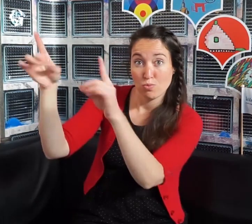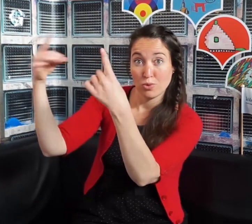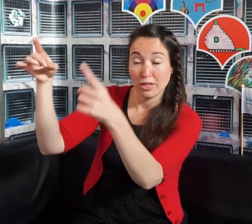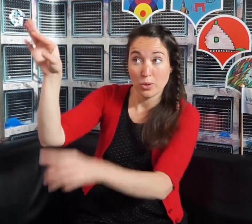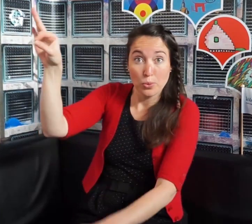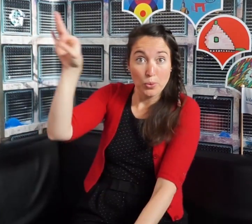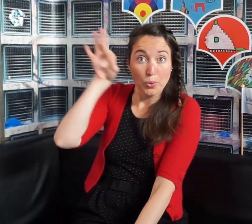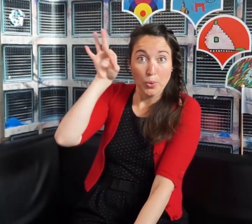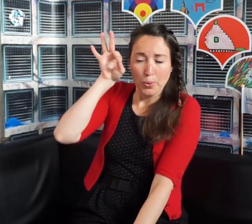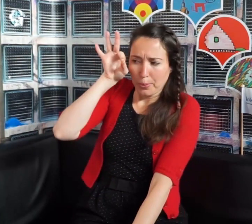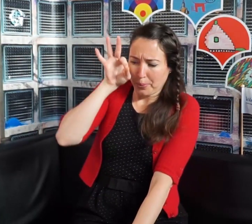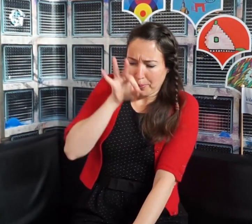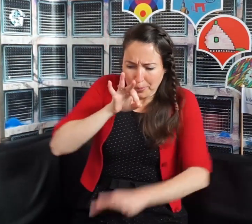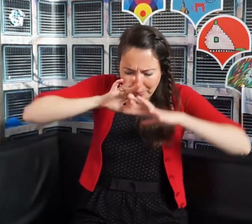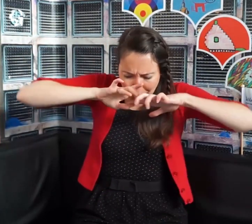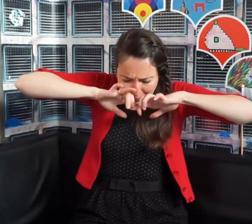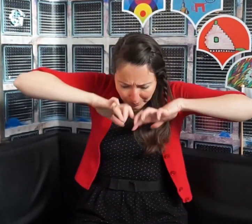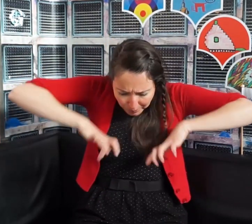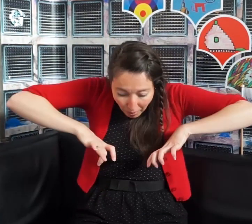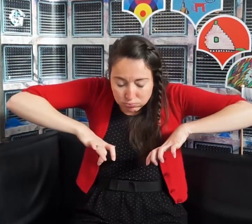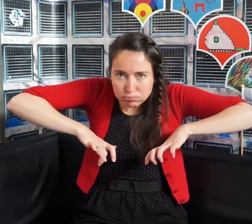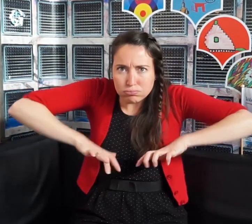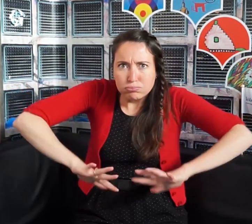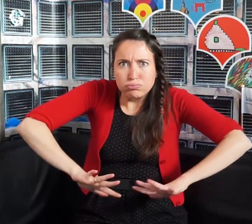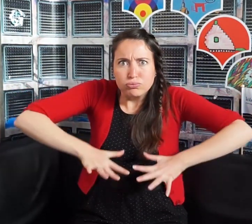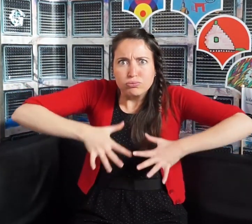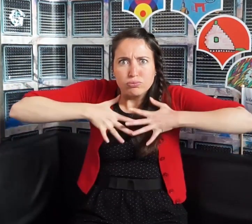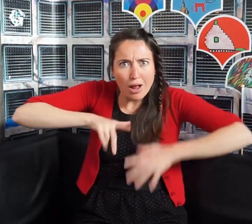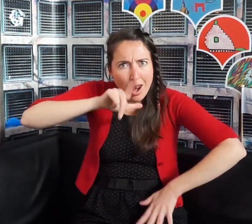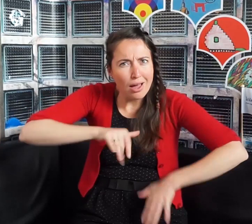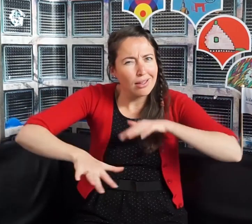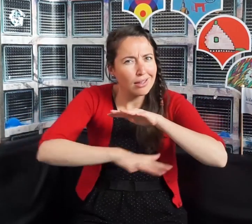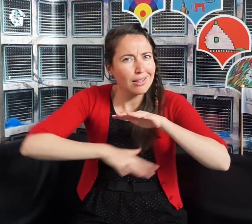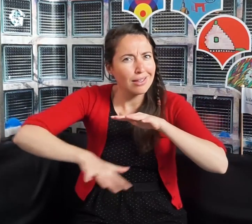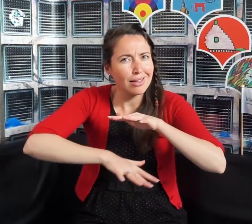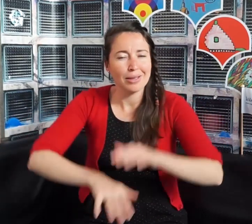puisque, par définition, le son est une vibration!